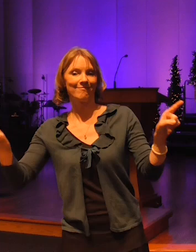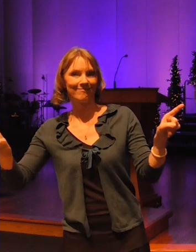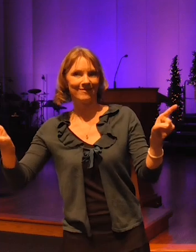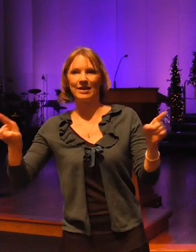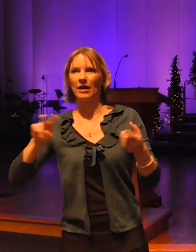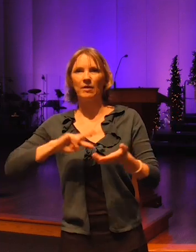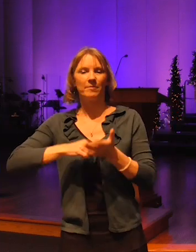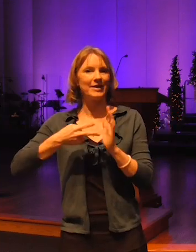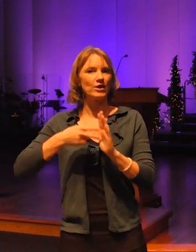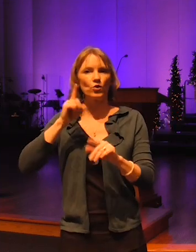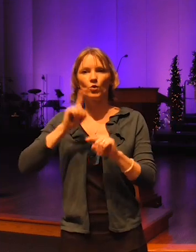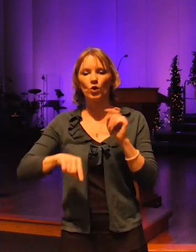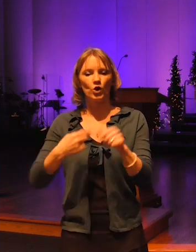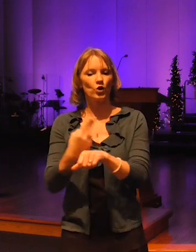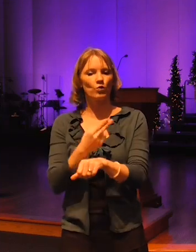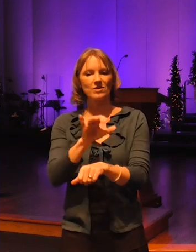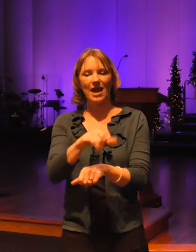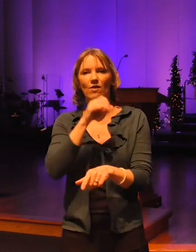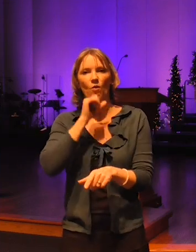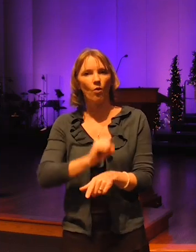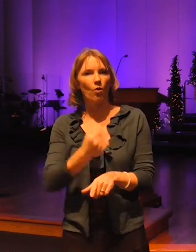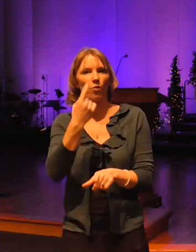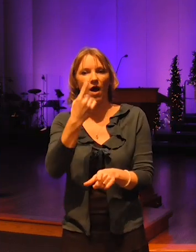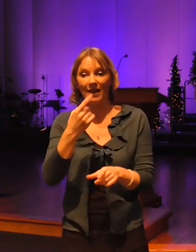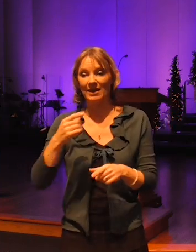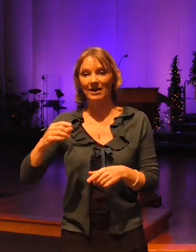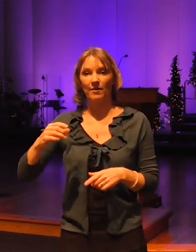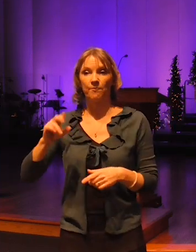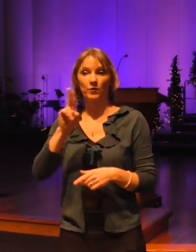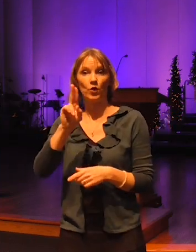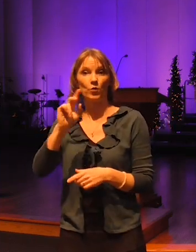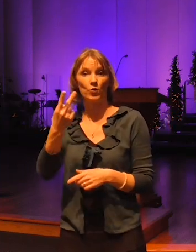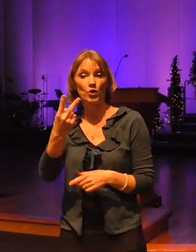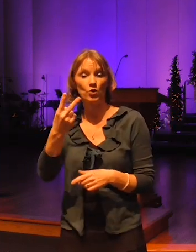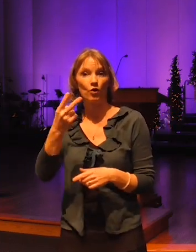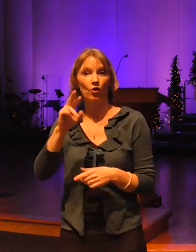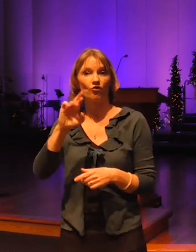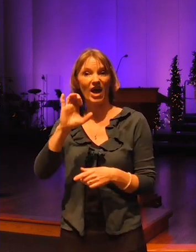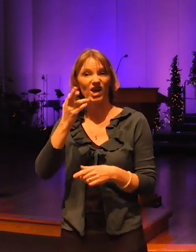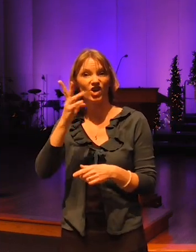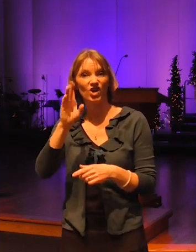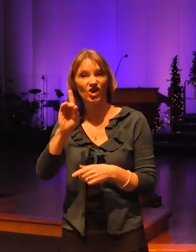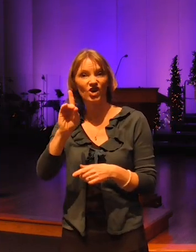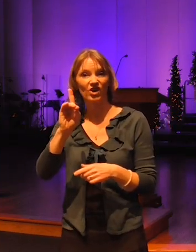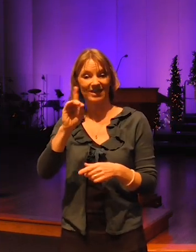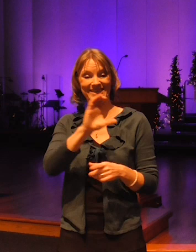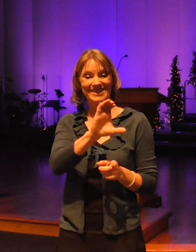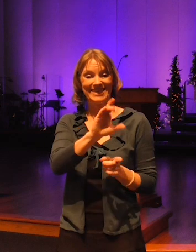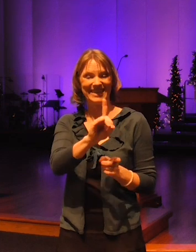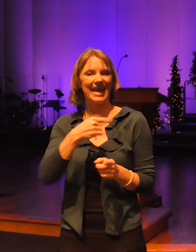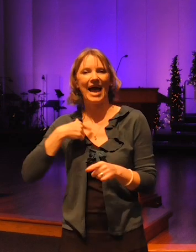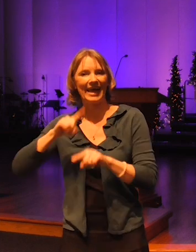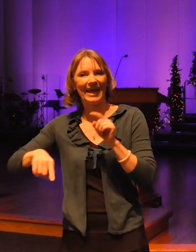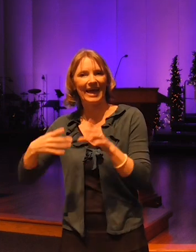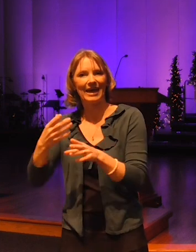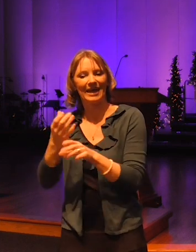Los nuevos discos de You2 en CD. No puedo conseguirlo en vinilo, sea lo que sea. pero cuando eso sucedió